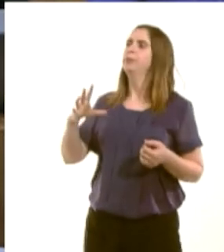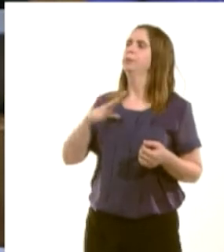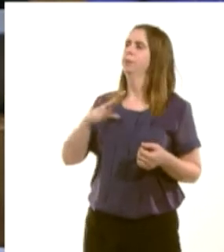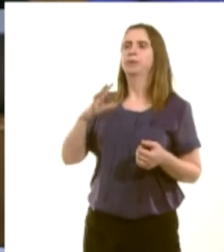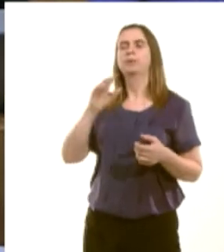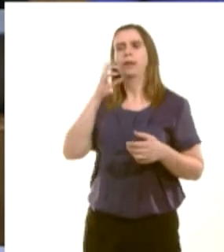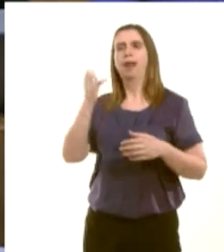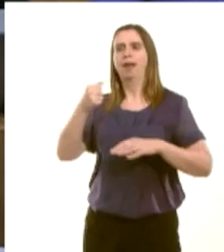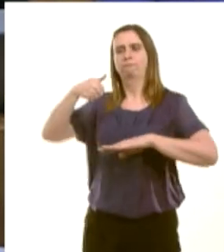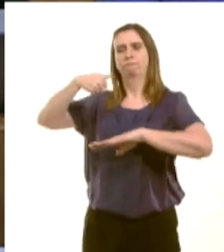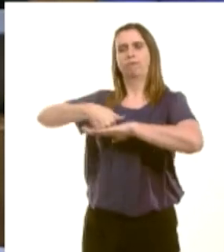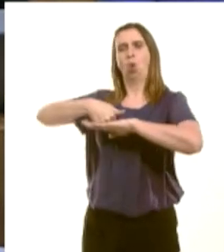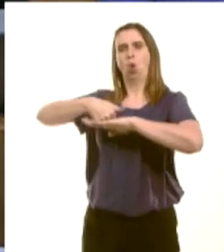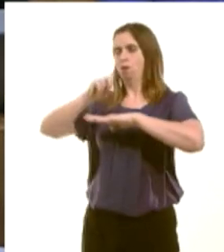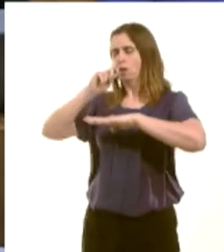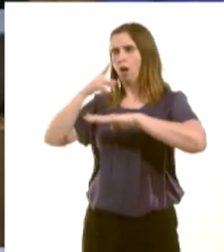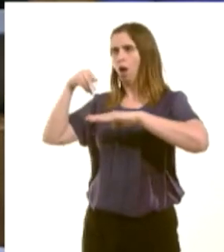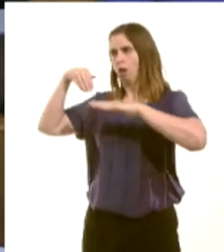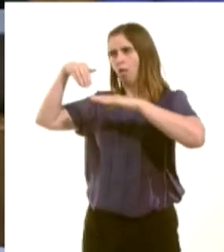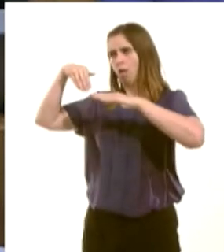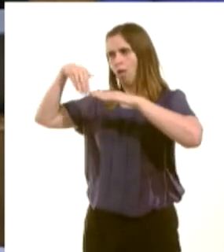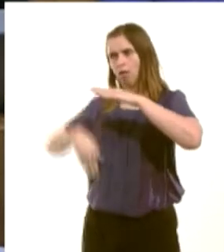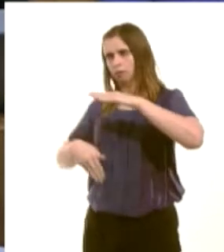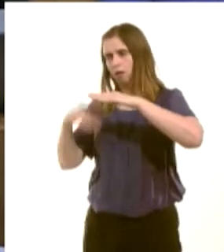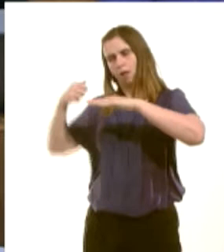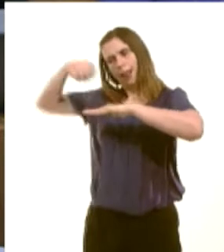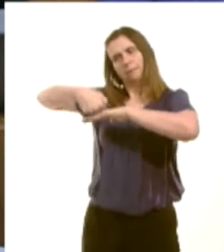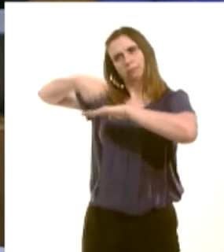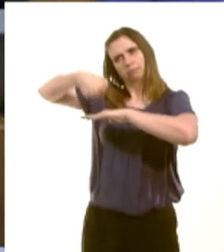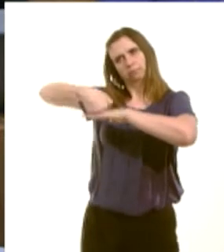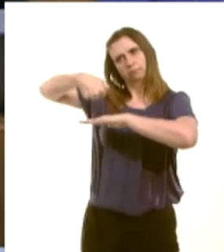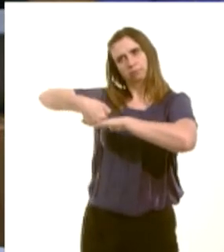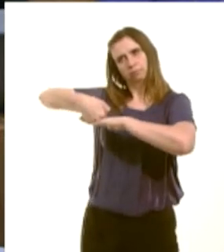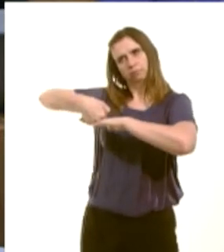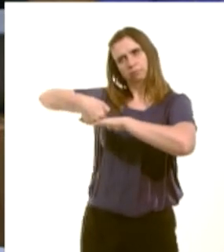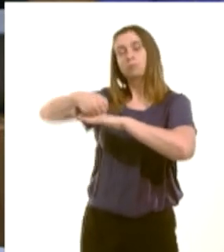mewn amser, maeín wir i ddweud y bydd yn rhaid i fformiwla Barnett gael ei adolyguóall